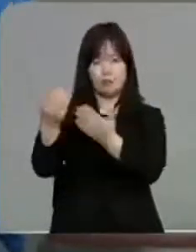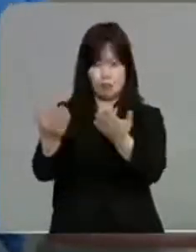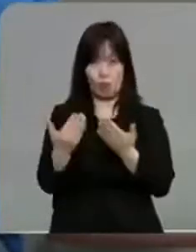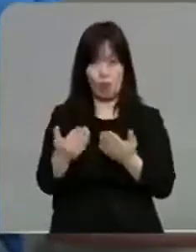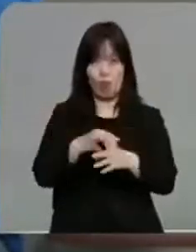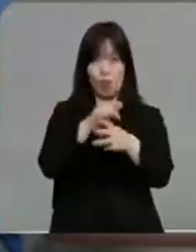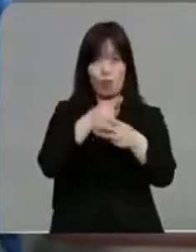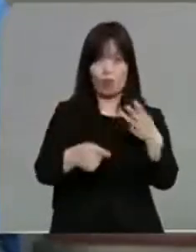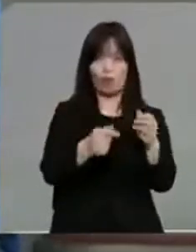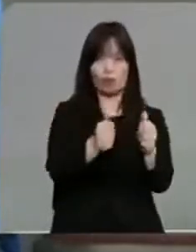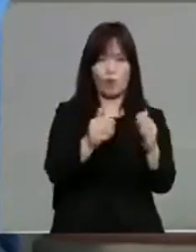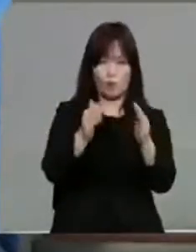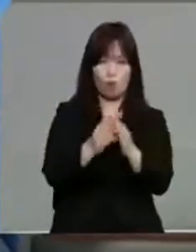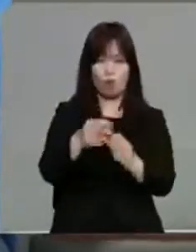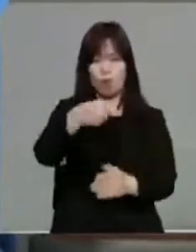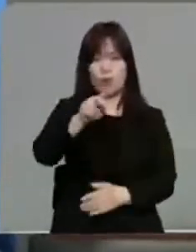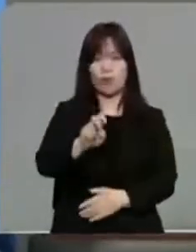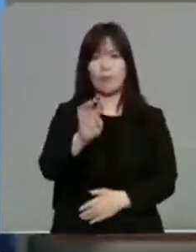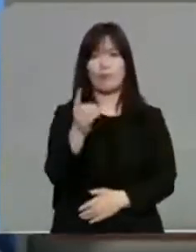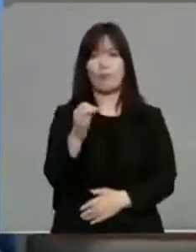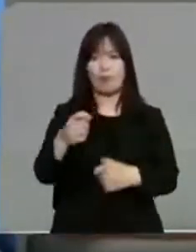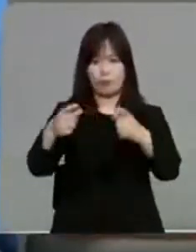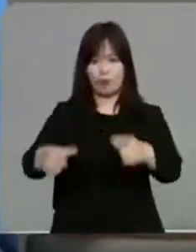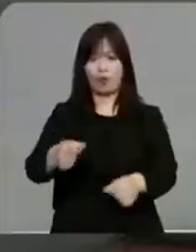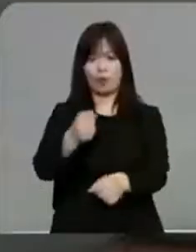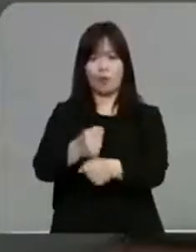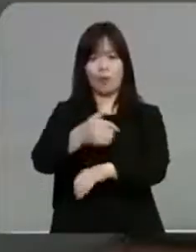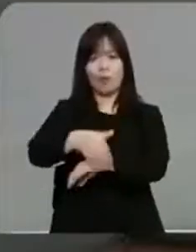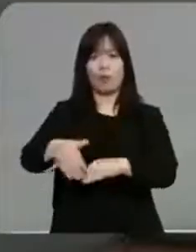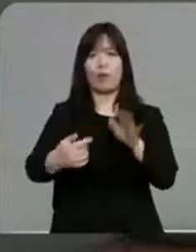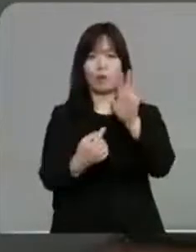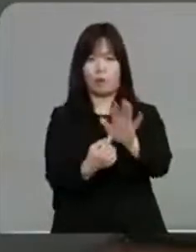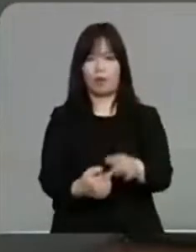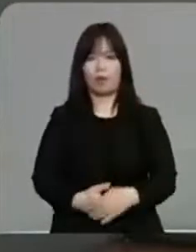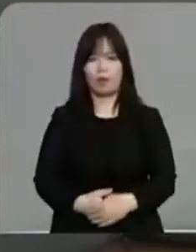법원 삼봉지구 설치도 밝혔습니다. 두세훈/완주군 13개 읍면 마을변호사 /민주당 : 유럽풍 테마마을을 조성